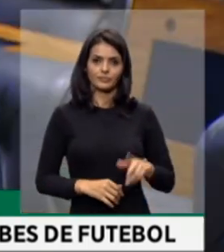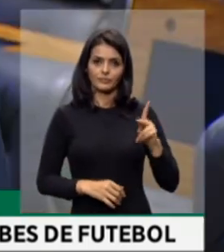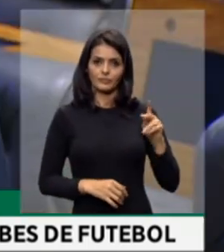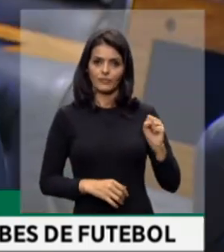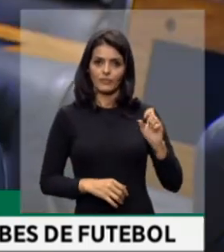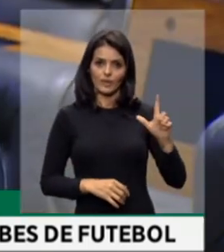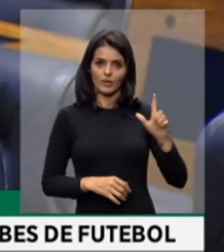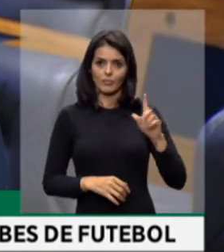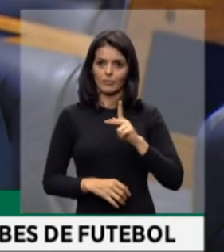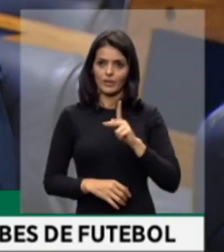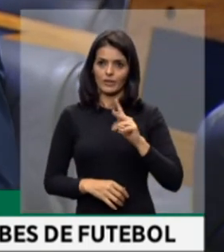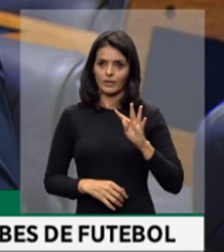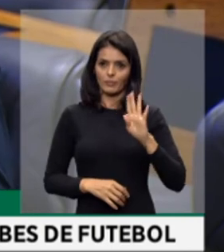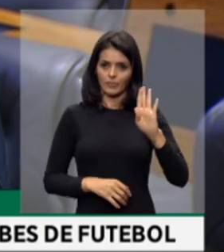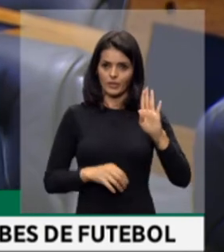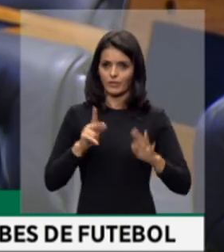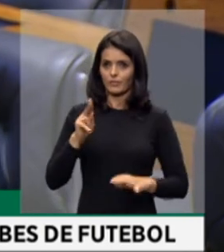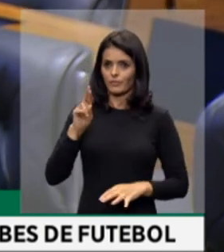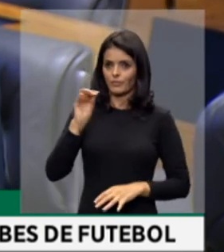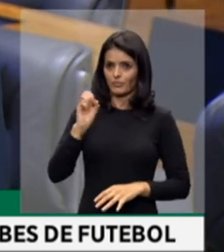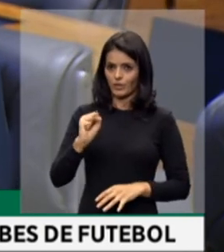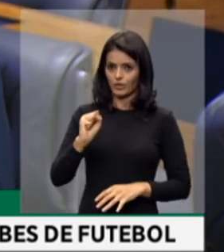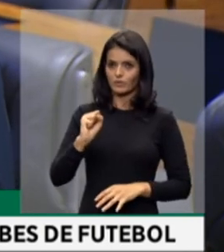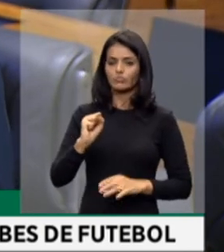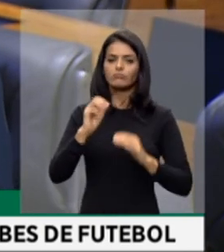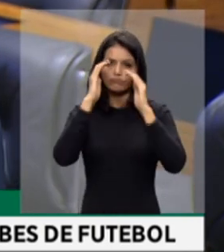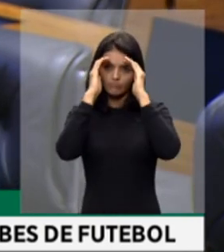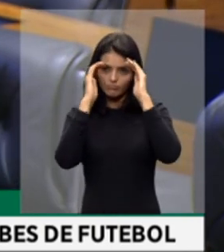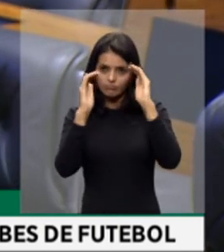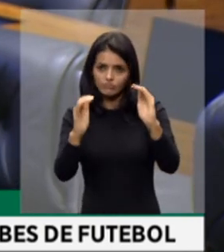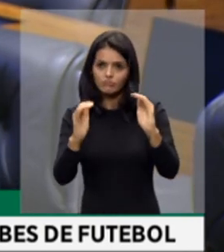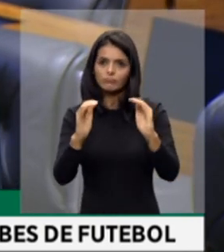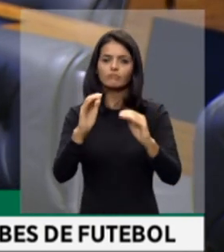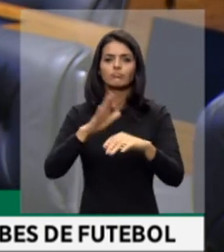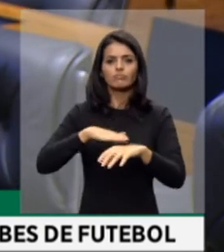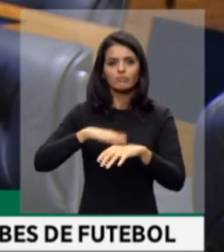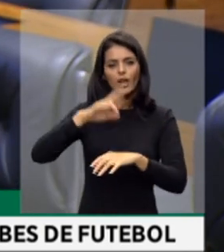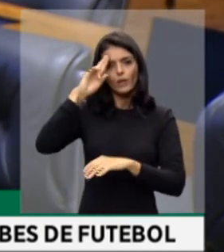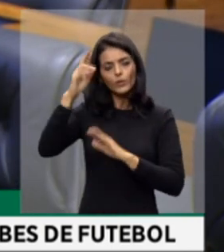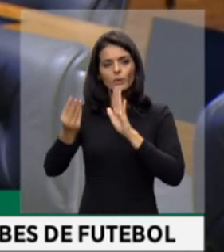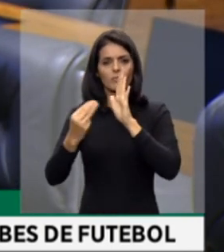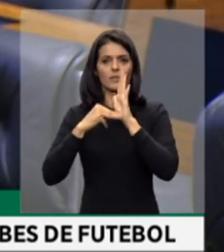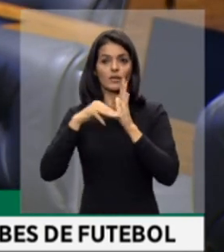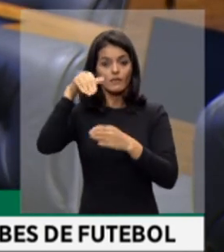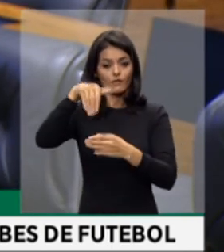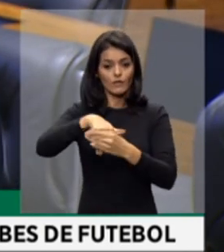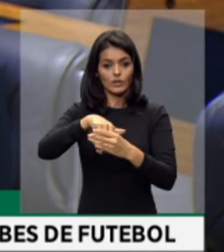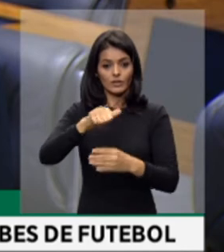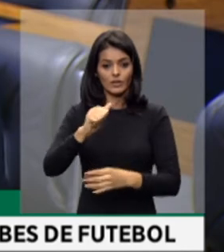QUERO QUE ISSO FIQUE NA HISTÓ RIA DO DEPUTADO, QUE A CÂMARA DOS DEPUTADOS TENHA RETIRADO E PRINCIPALMENTE, QUANDO O SENADO FEZ O ESFORÇO PARA RECOLOCAR. O SENADO RECOLOCOU.